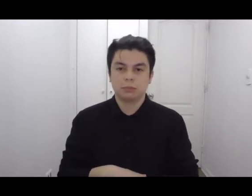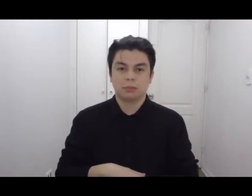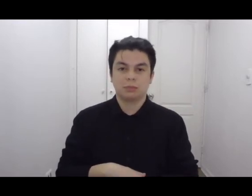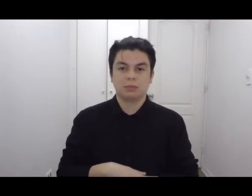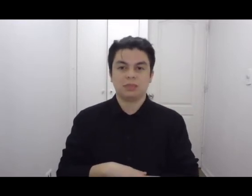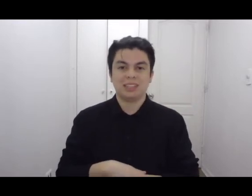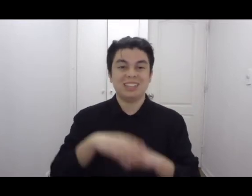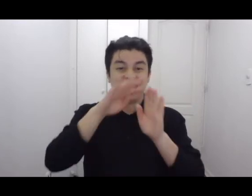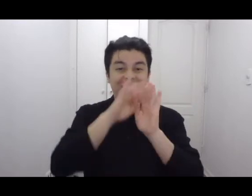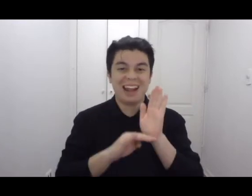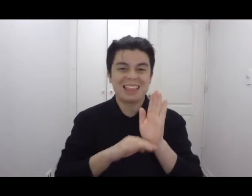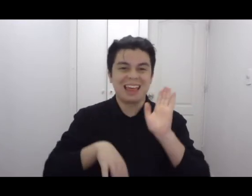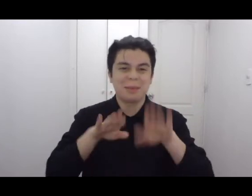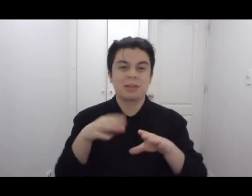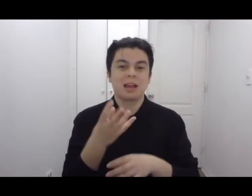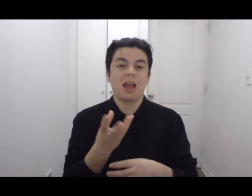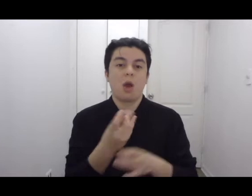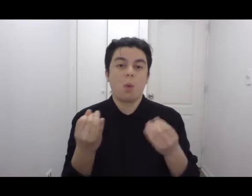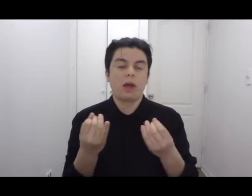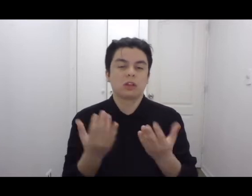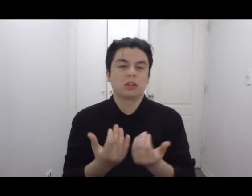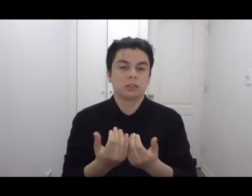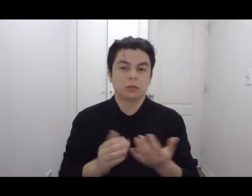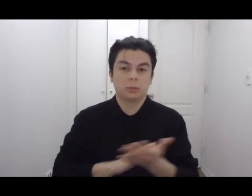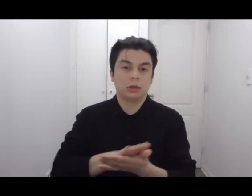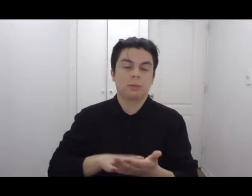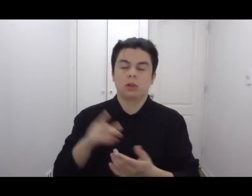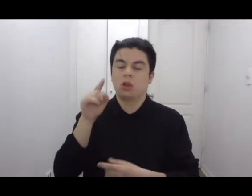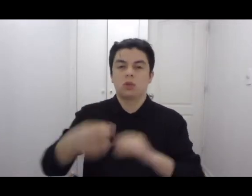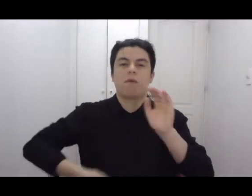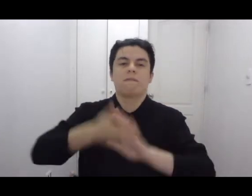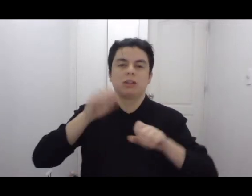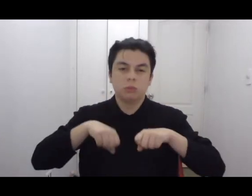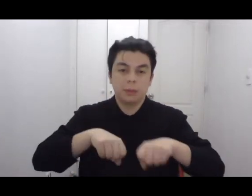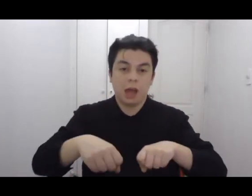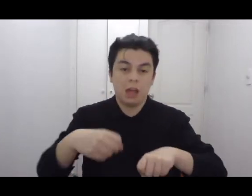te genera la lista en base a las cantidades que necesitas entonces ya es que vas y